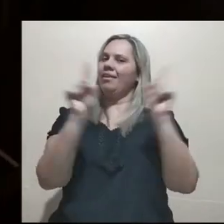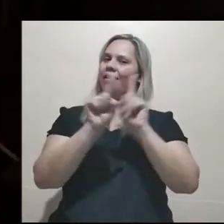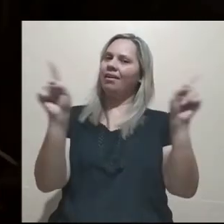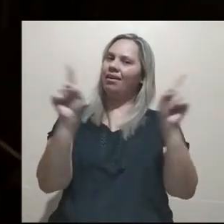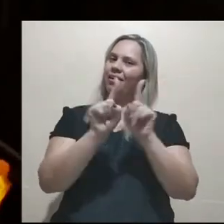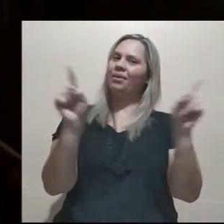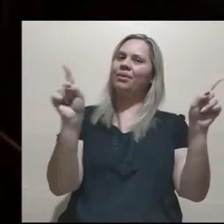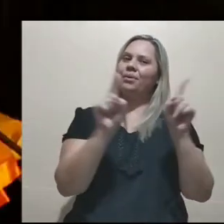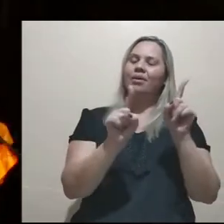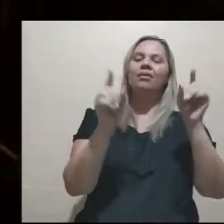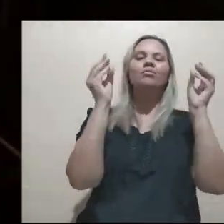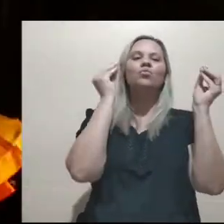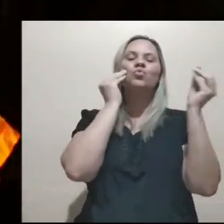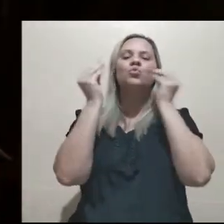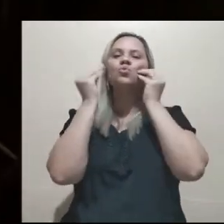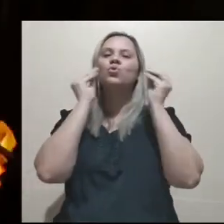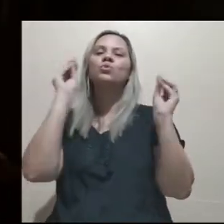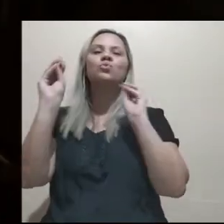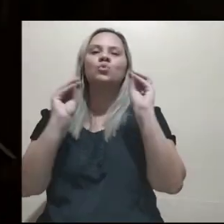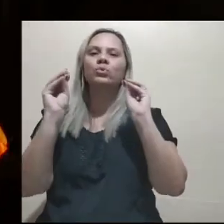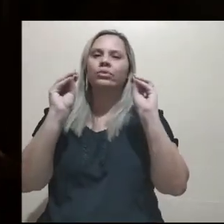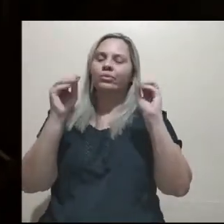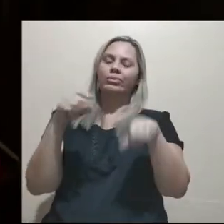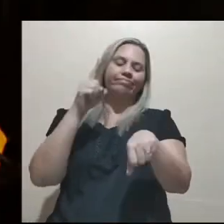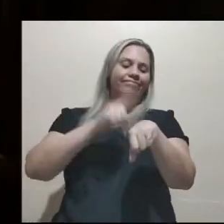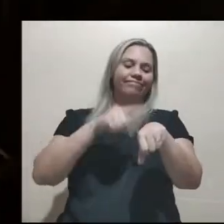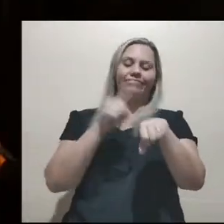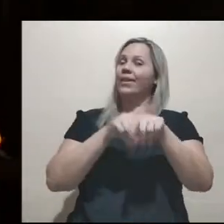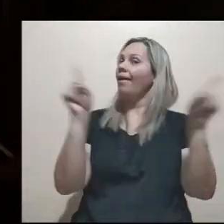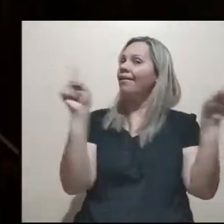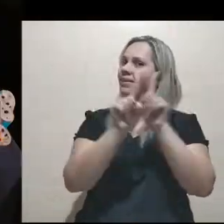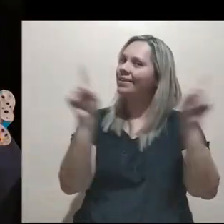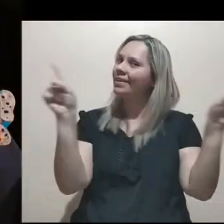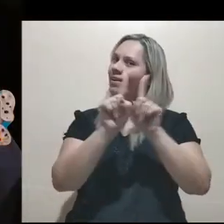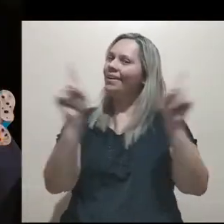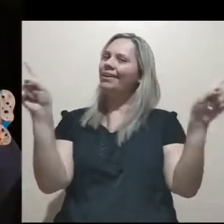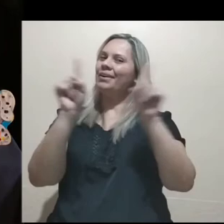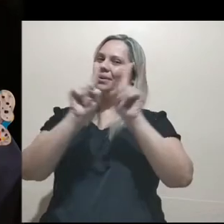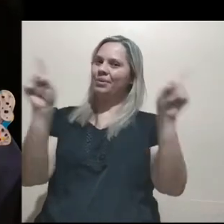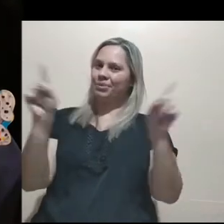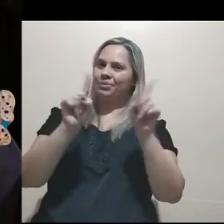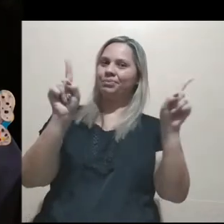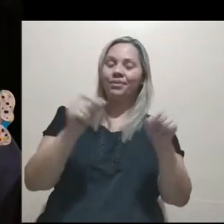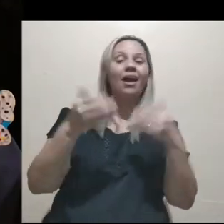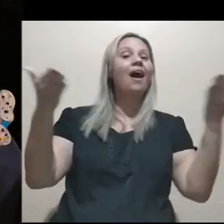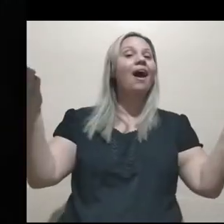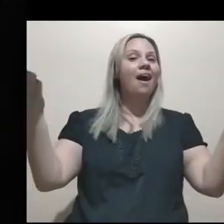Nα̃o é horɑ de beijɑr... trɑlɑlά. Mɑs é horɑ de estudɑr... trɑlɑlά.